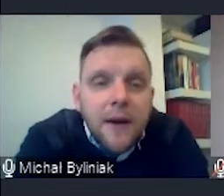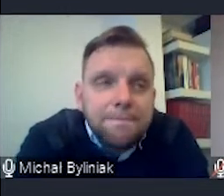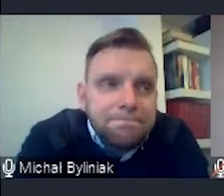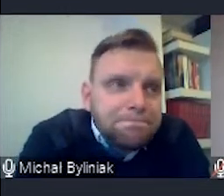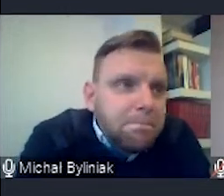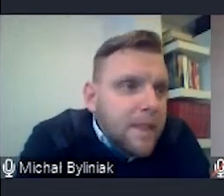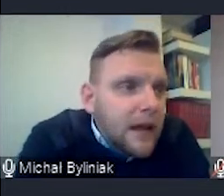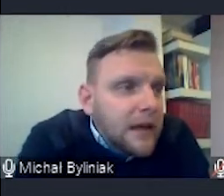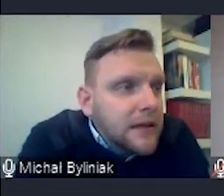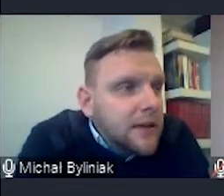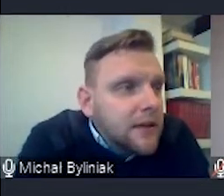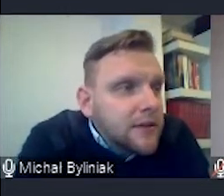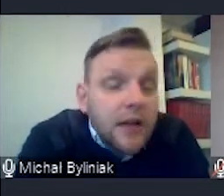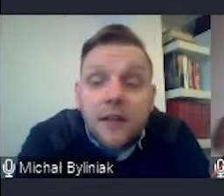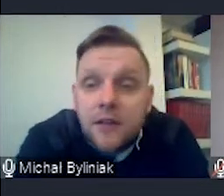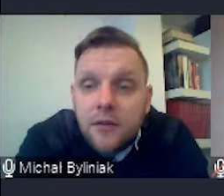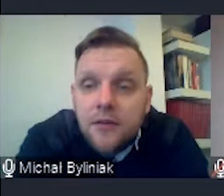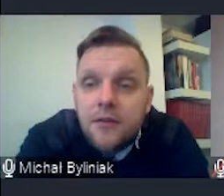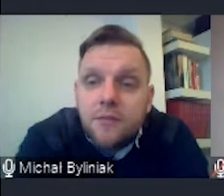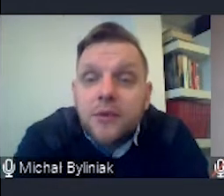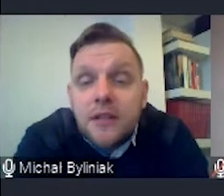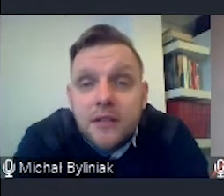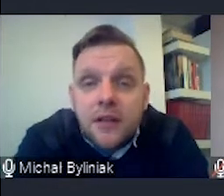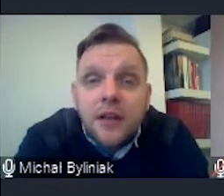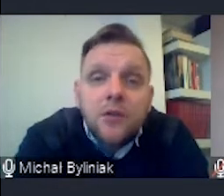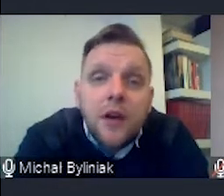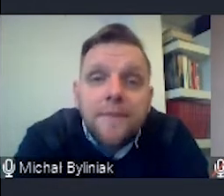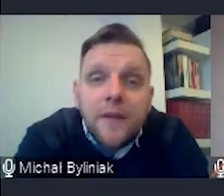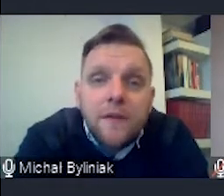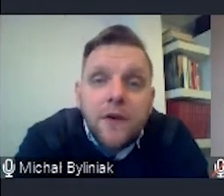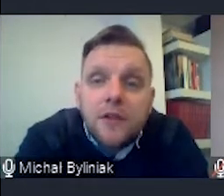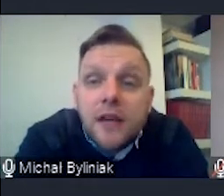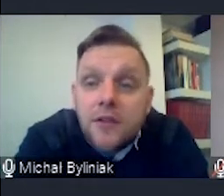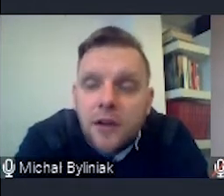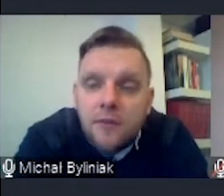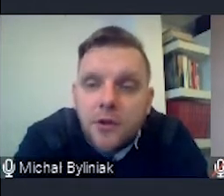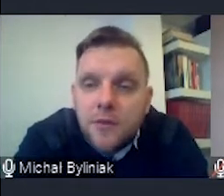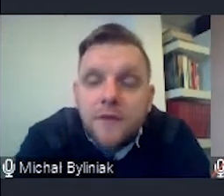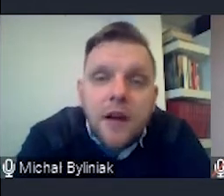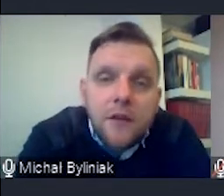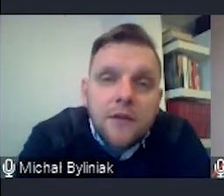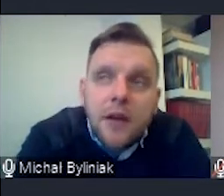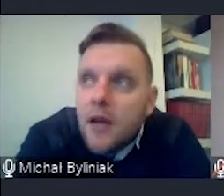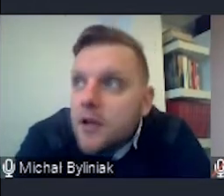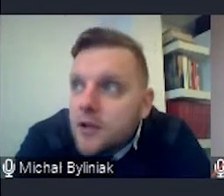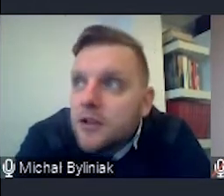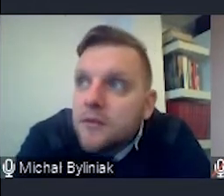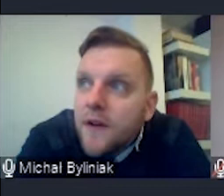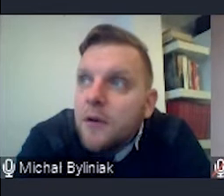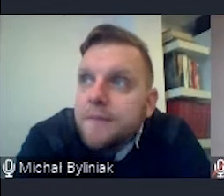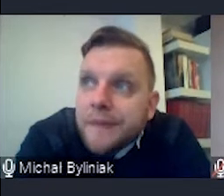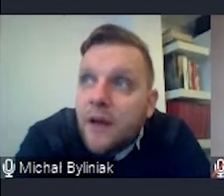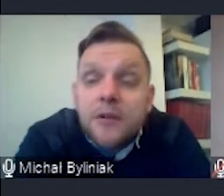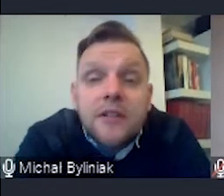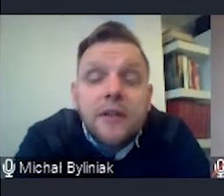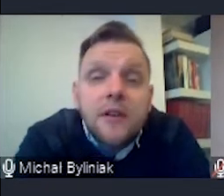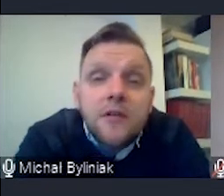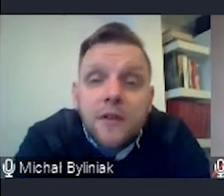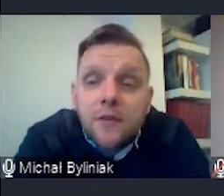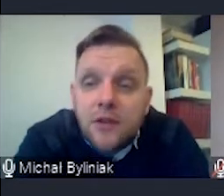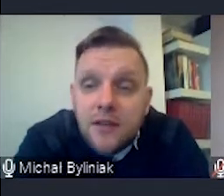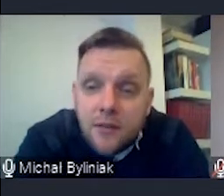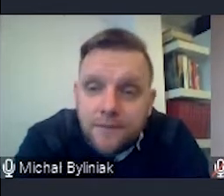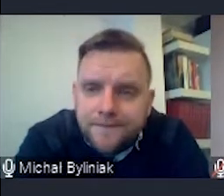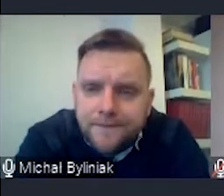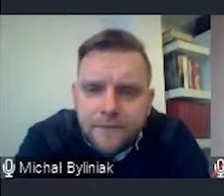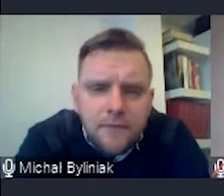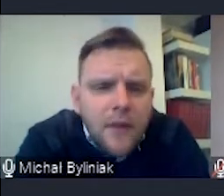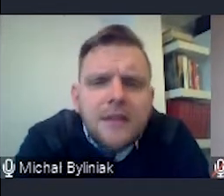Nie ma takich pozycji, które w kontekście przepisów krajowych środkiem trwałym na podstawie jakiegoś wyjątku nie są.